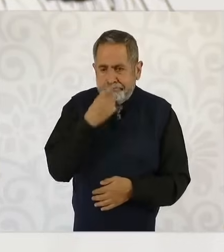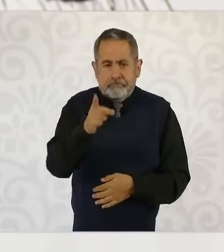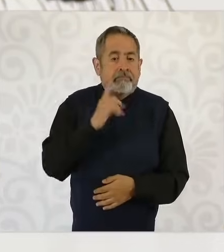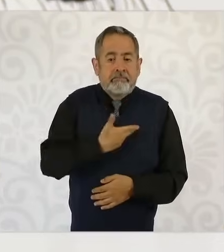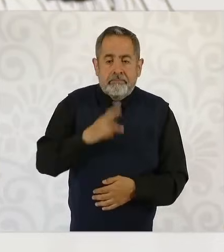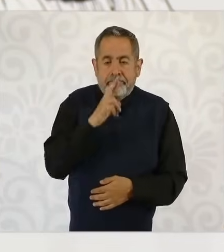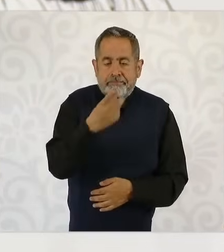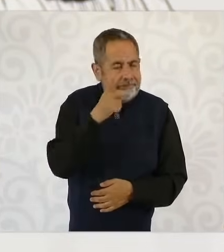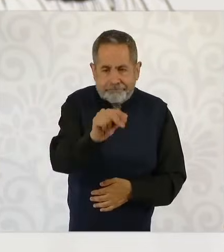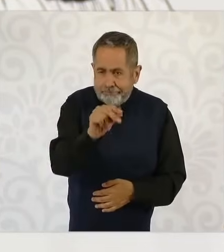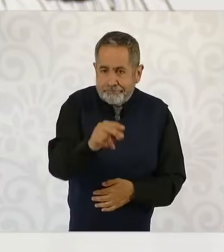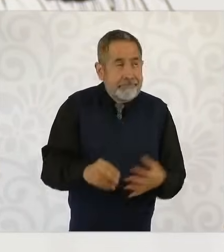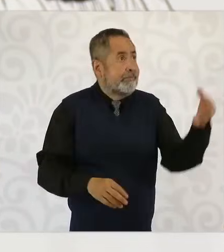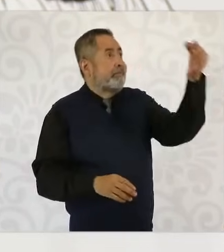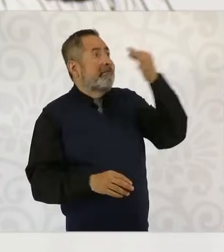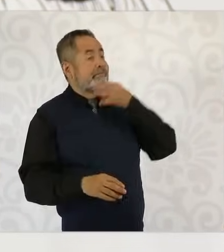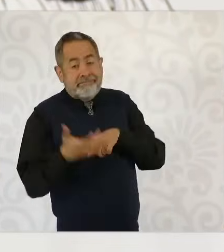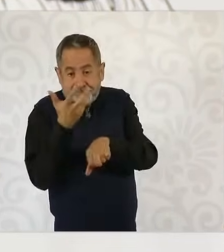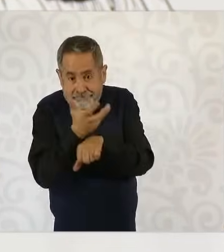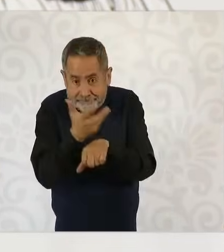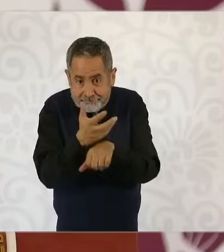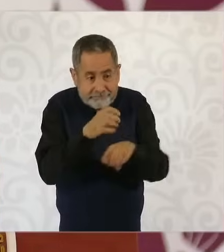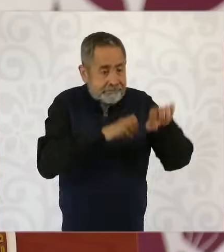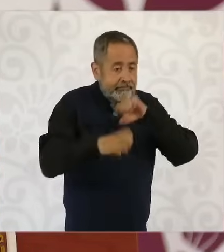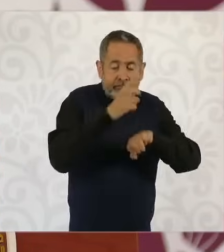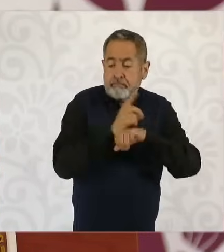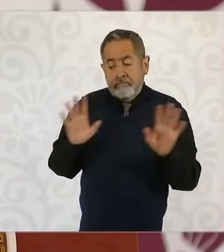sea el comunicado de la embajada de Estados Unidos dice "El tema de las visas es un tema